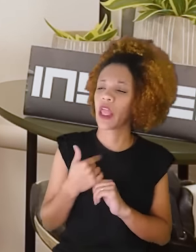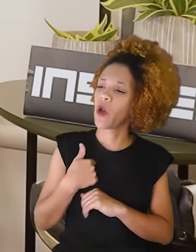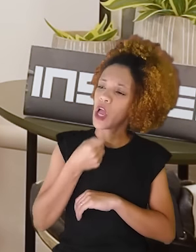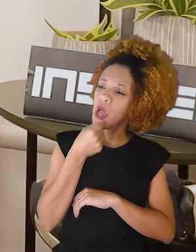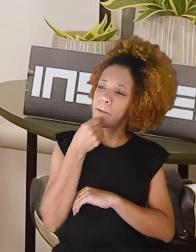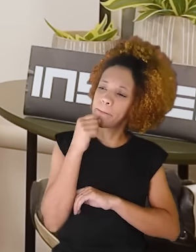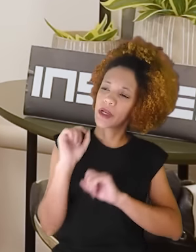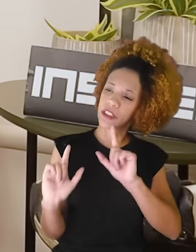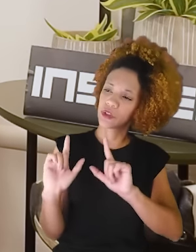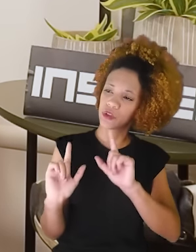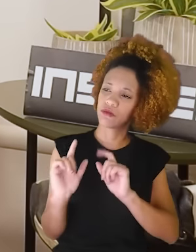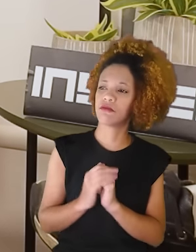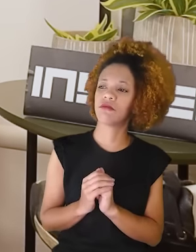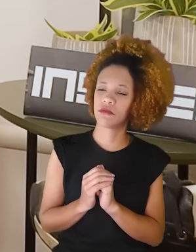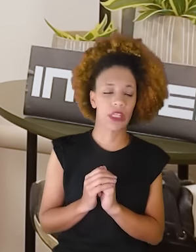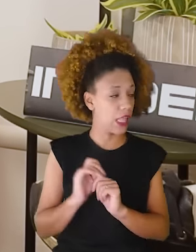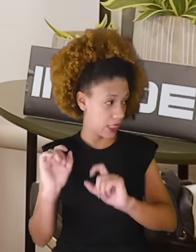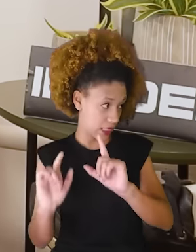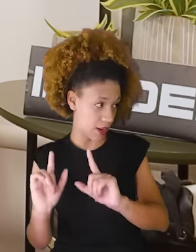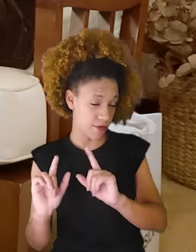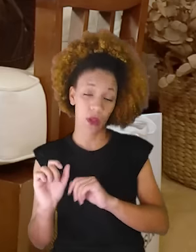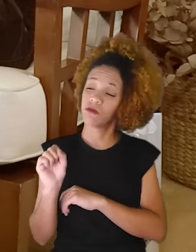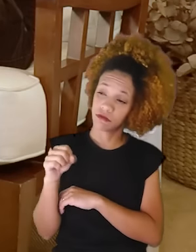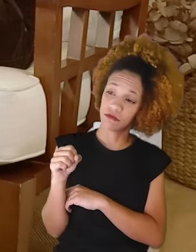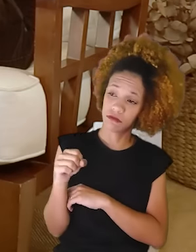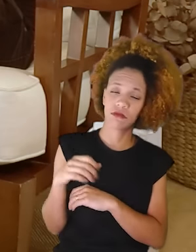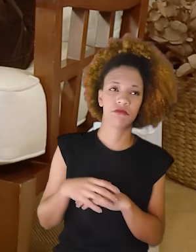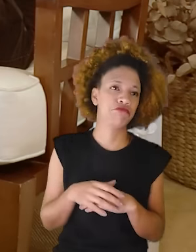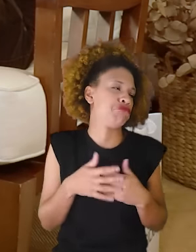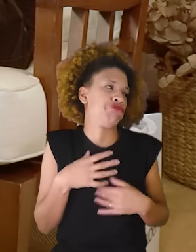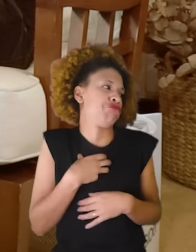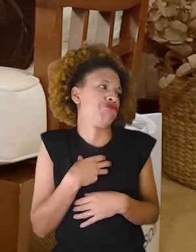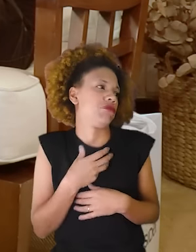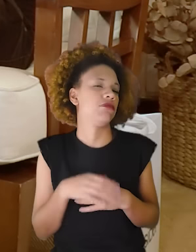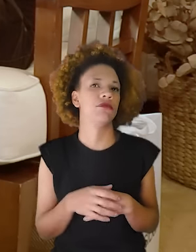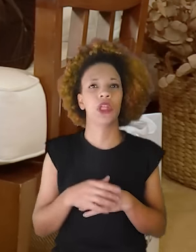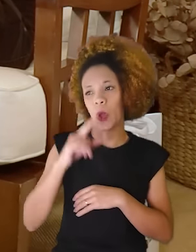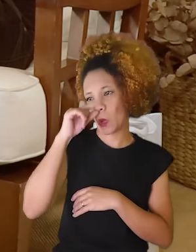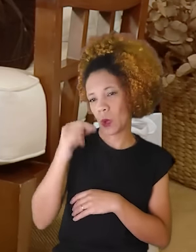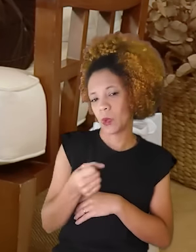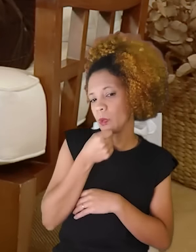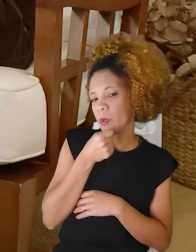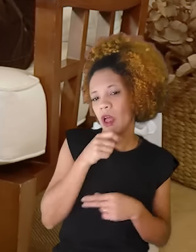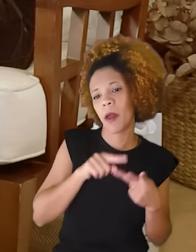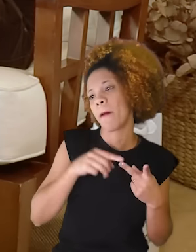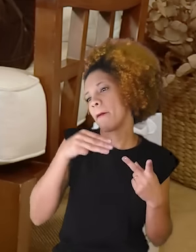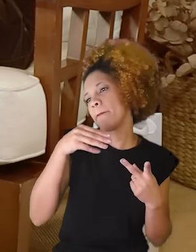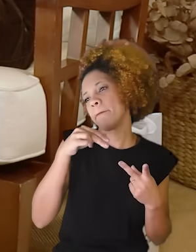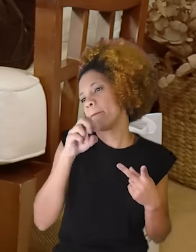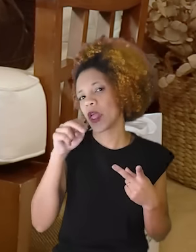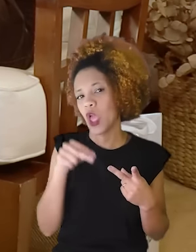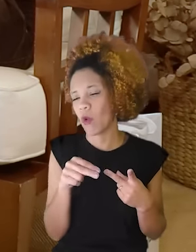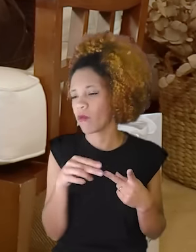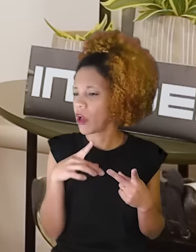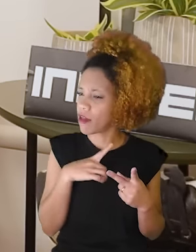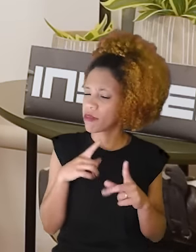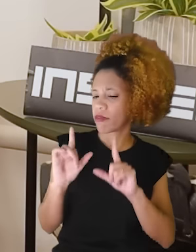um apresentador de programa televisão é tipo tipo Luciano hul Mion Ah tem um programa Tá ligado nem